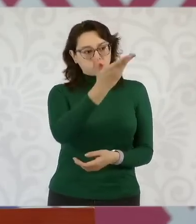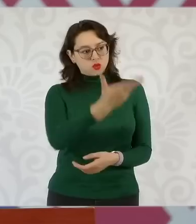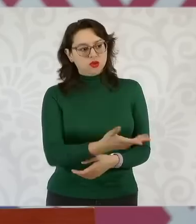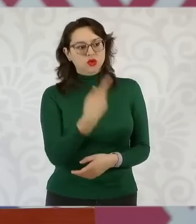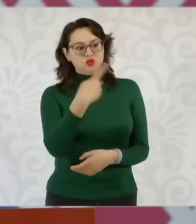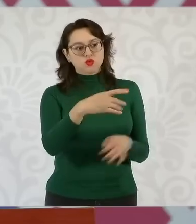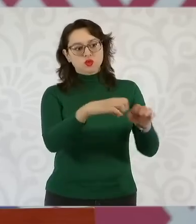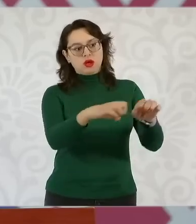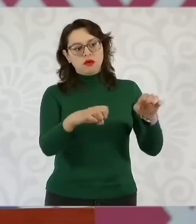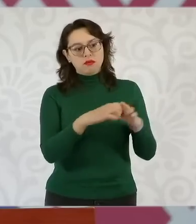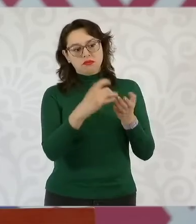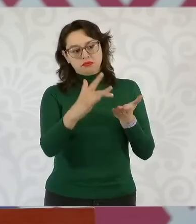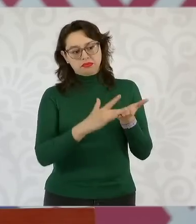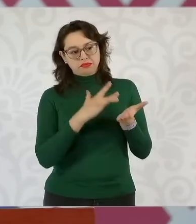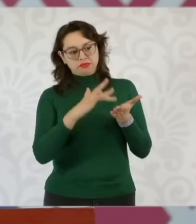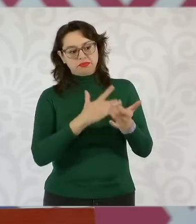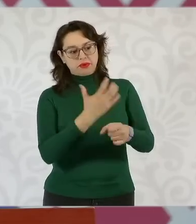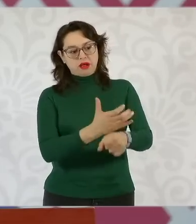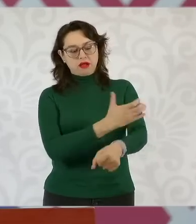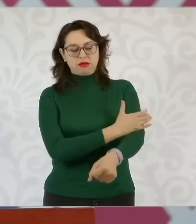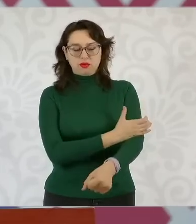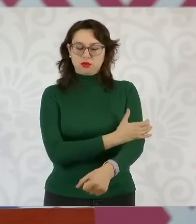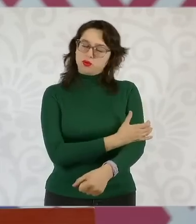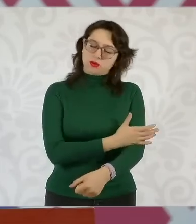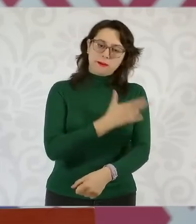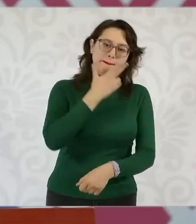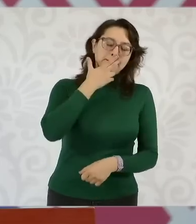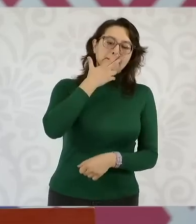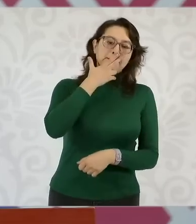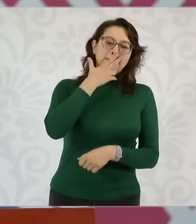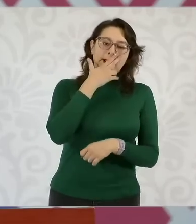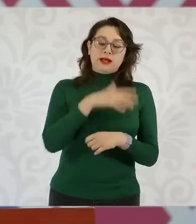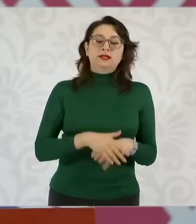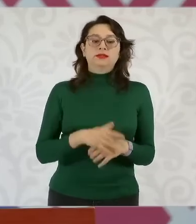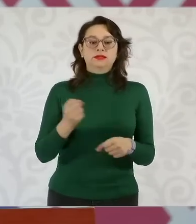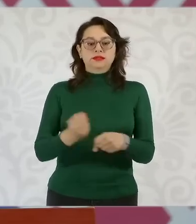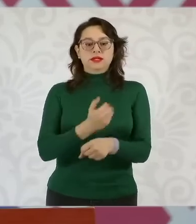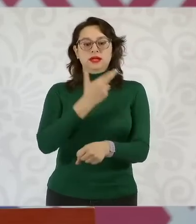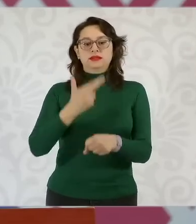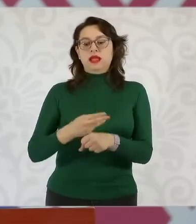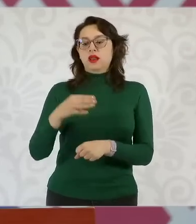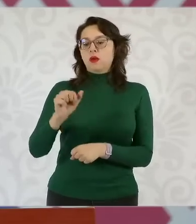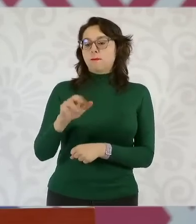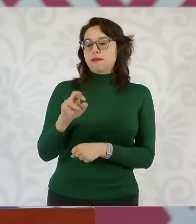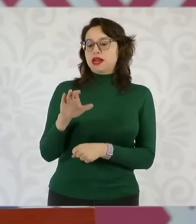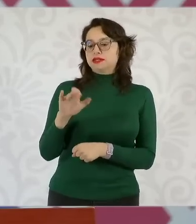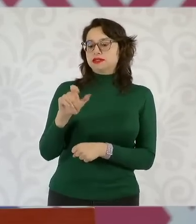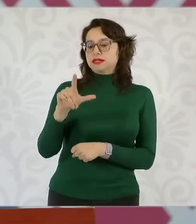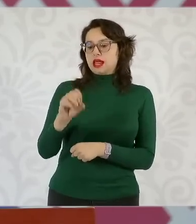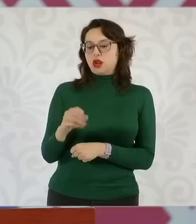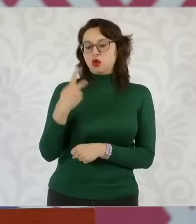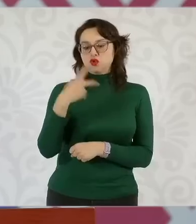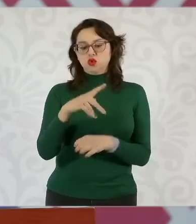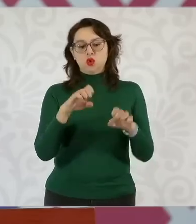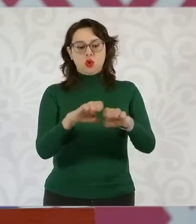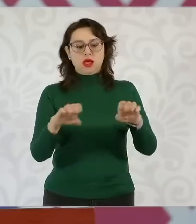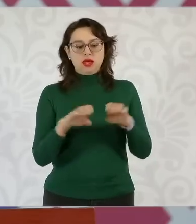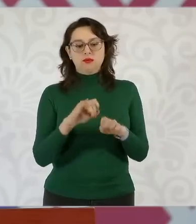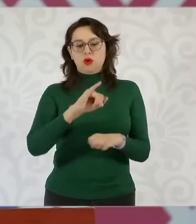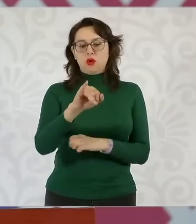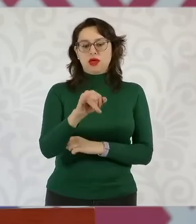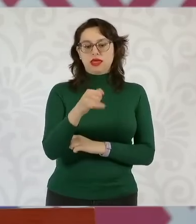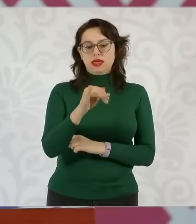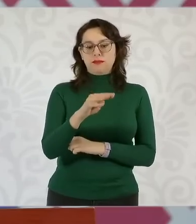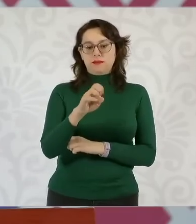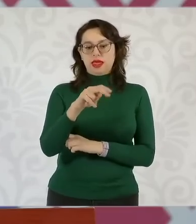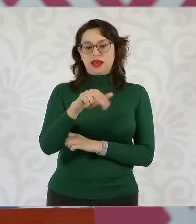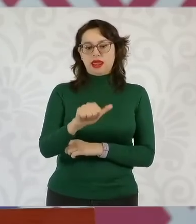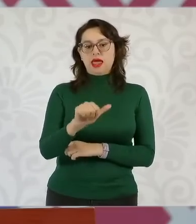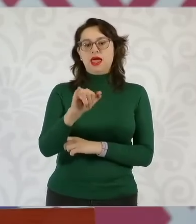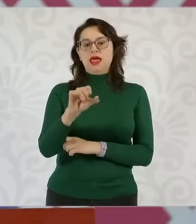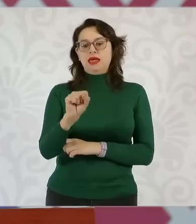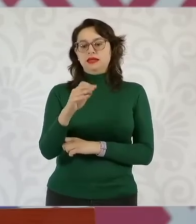nos han brindado en especial al secretario mar y a su equipo Jimena esedo Ismael Ortiz Héctor Ochoa y